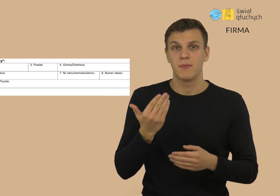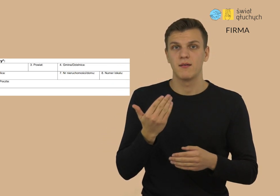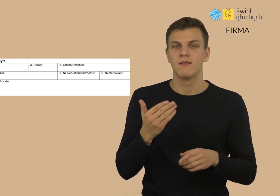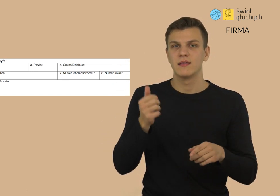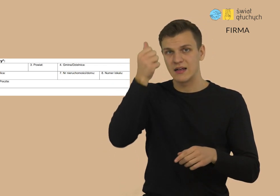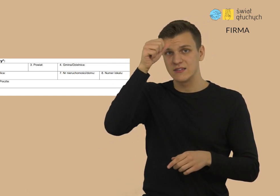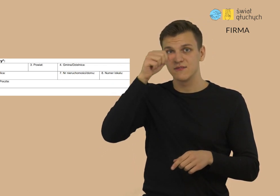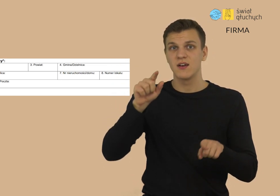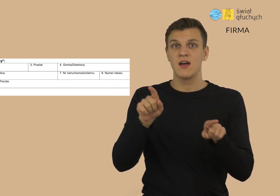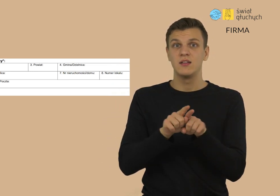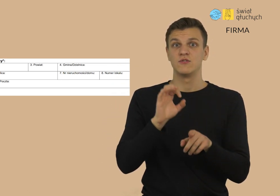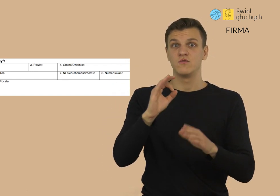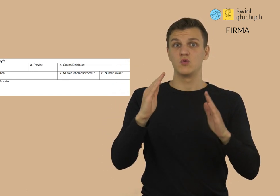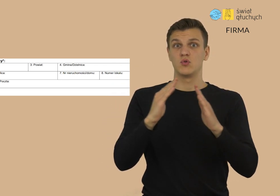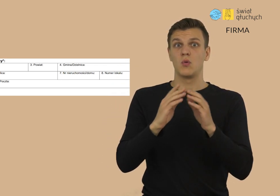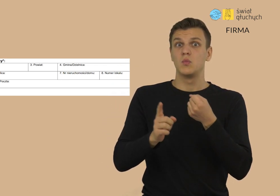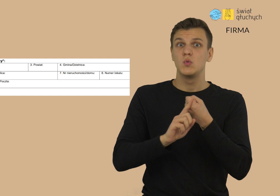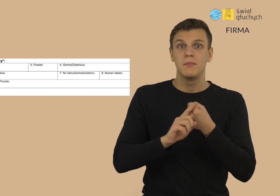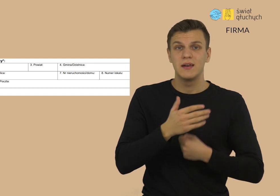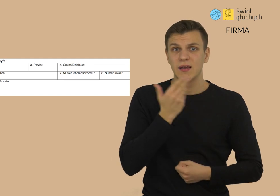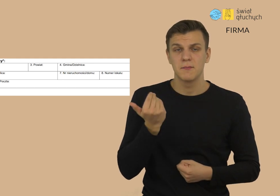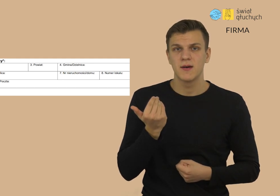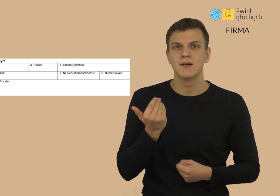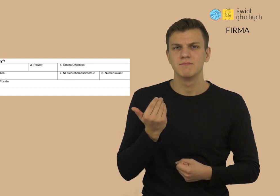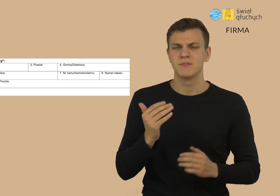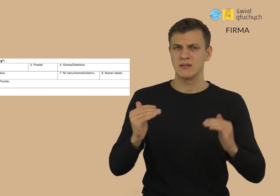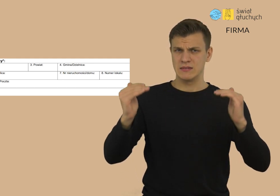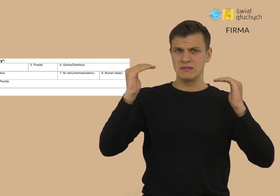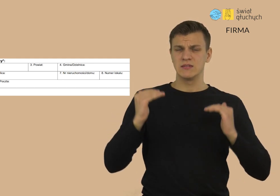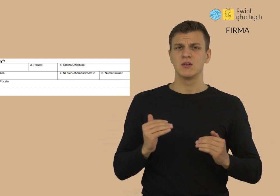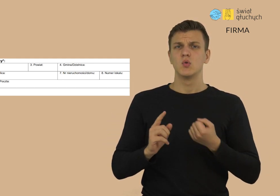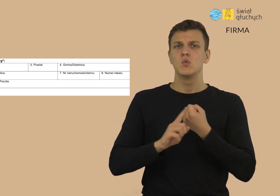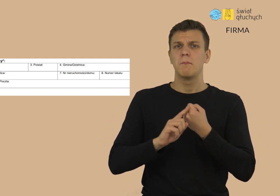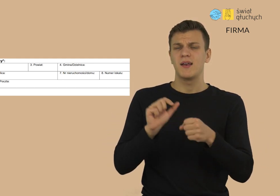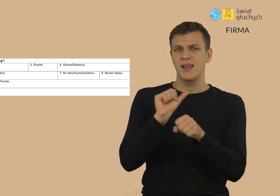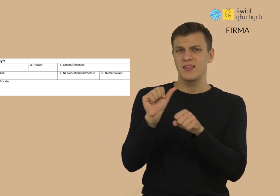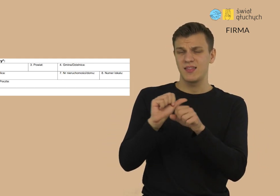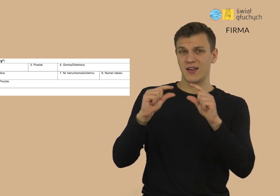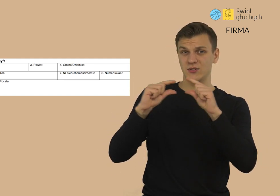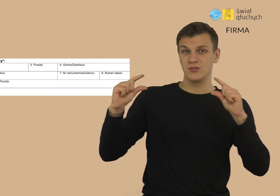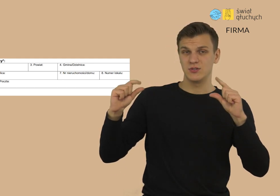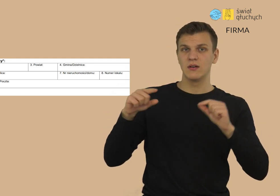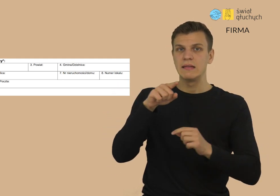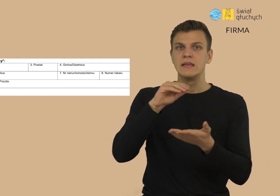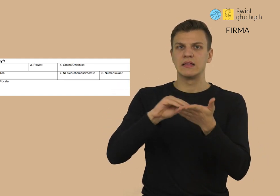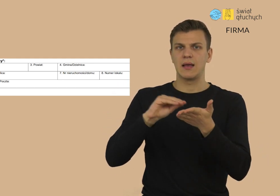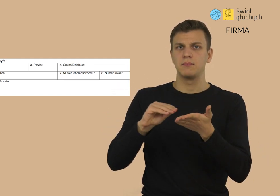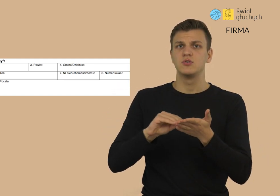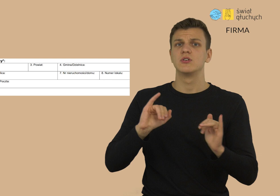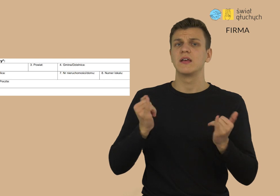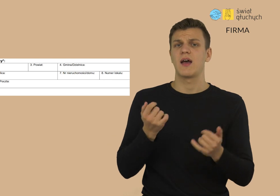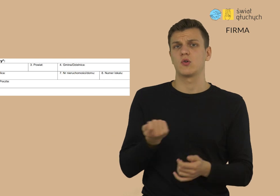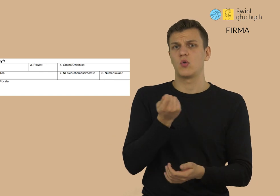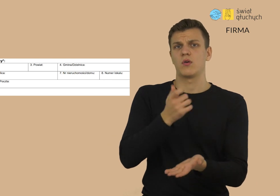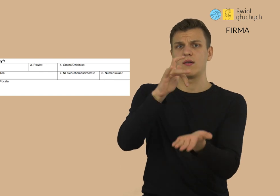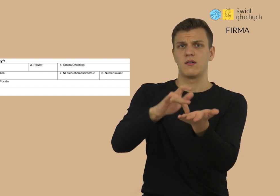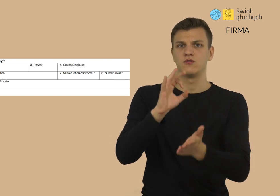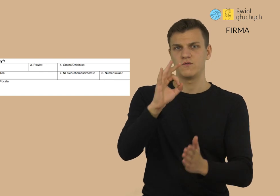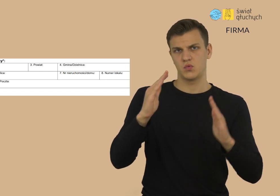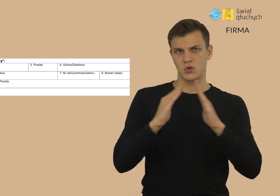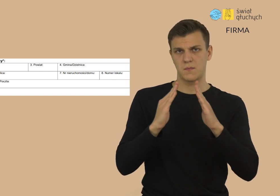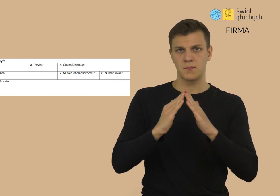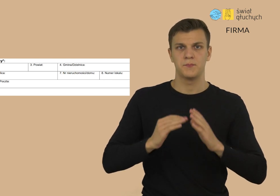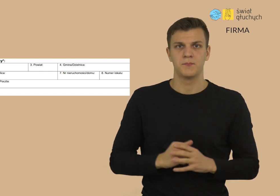numeru domu to w polu 11 musisz opisać jak tam dojechać.